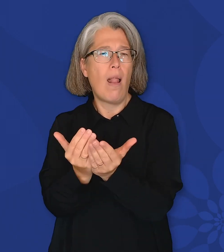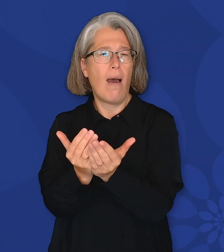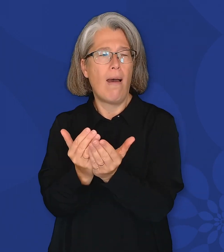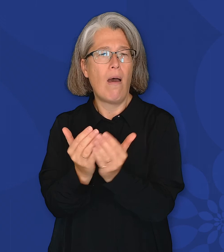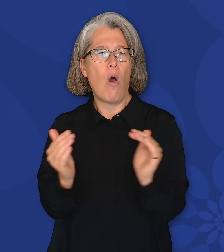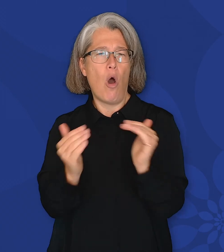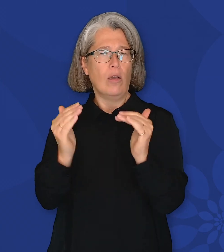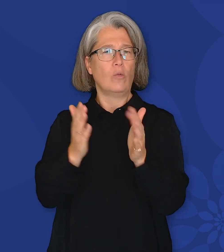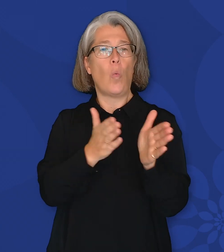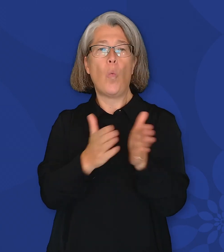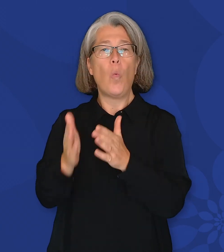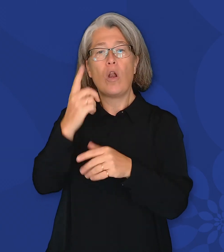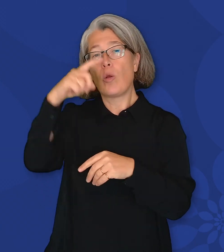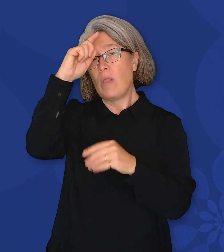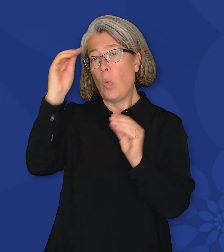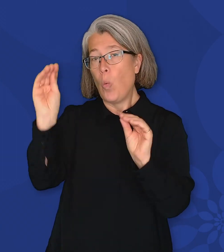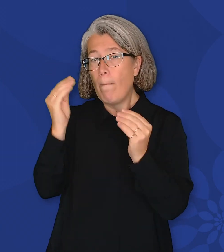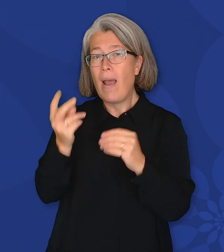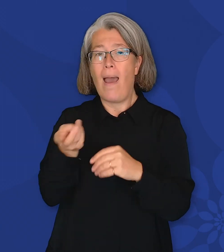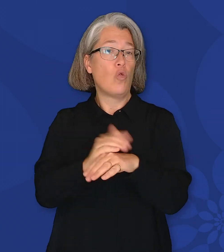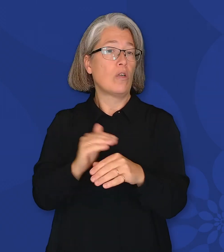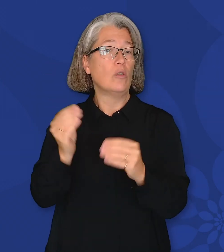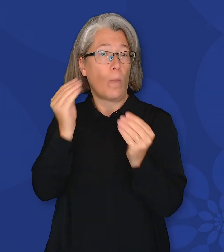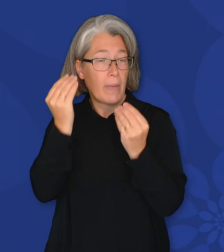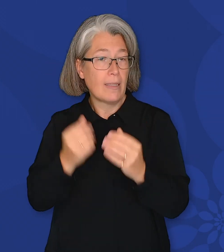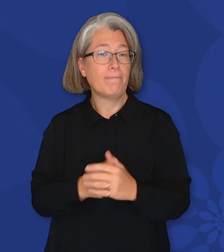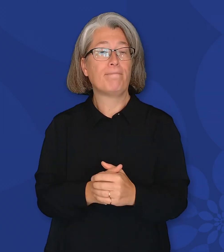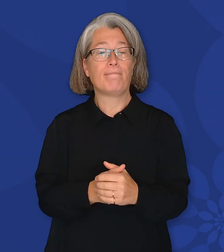gymnasieutbildningen eller yrkesutbildningen.